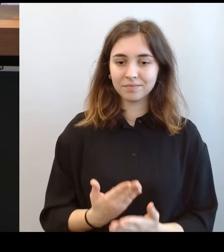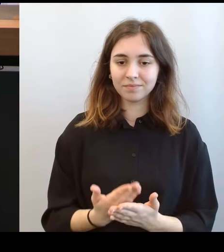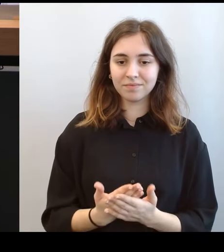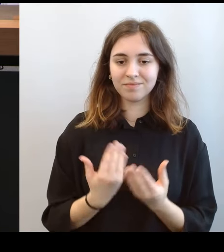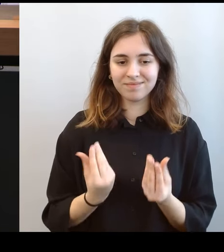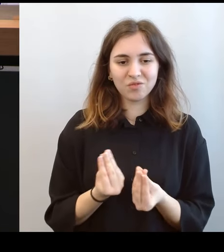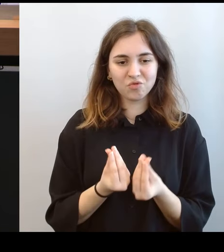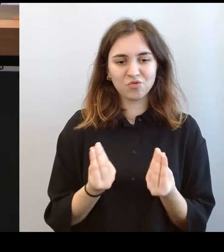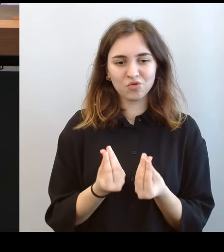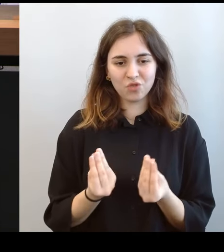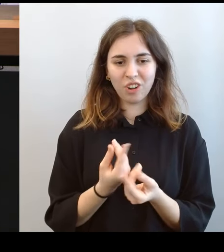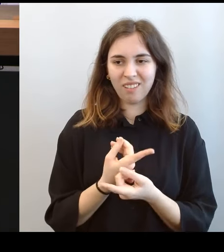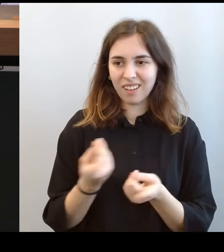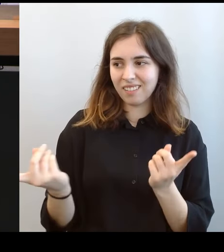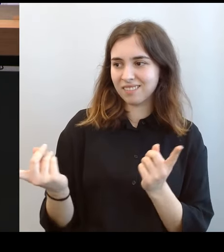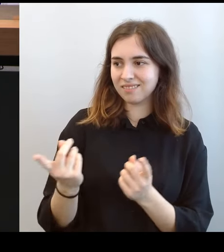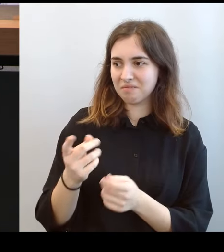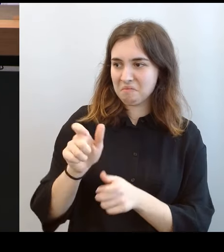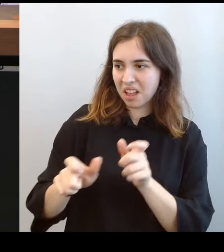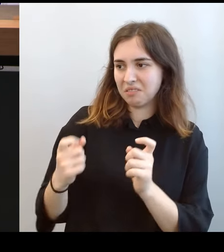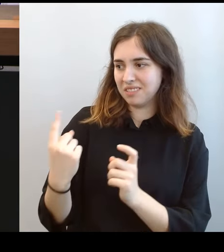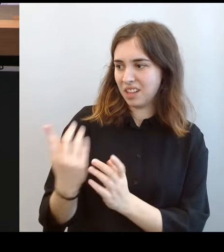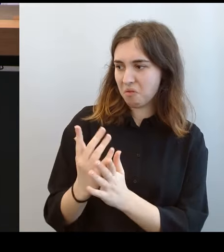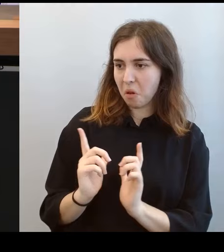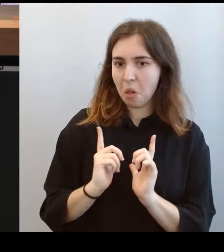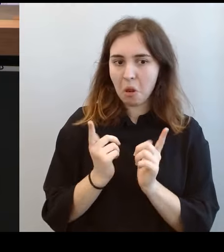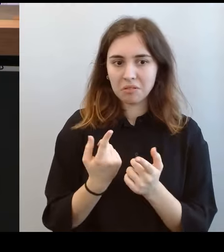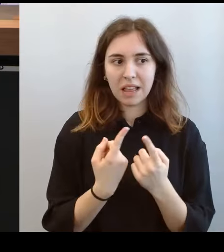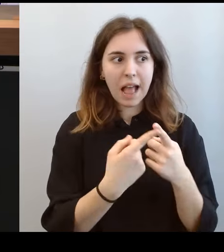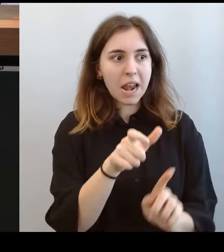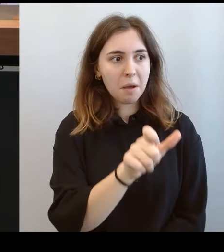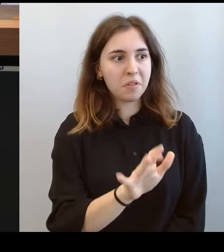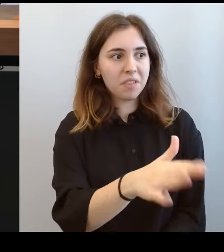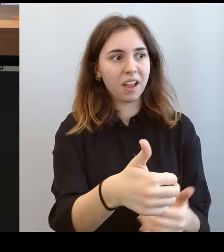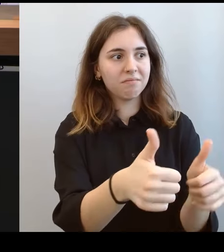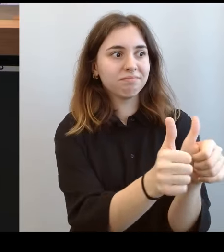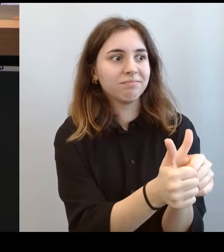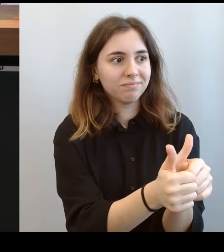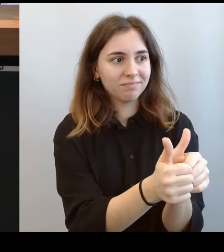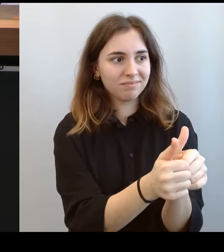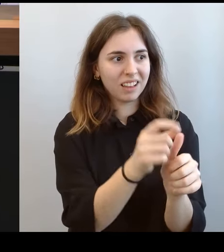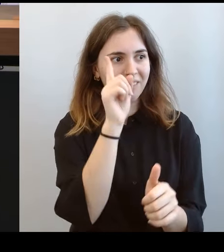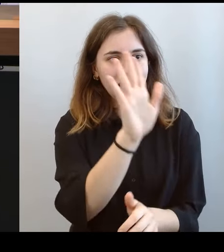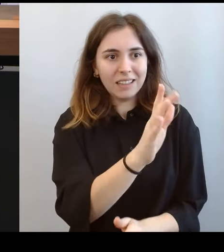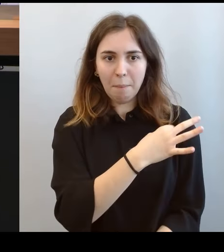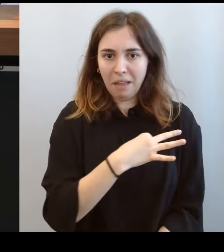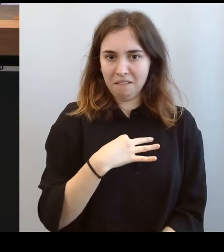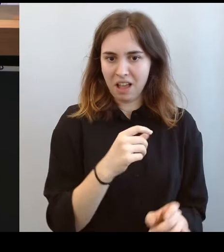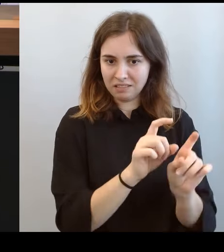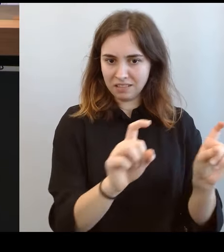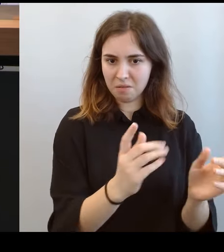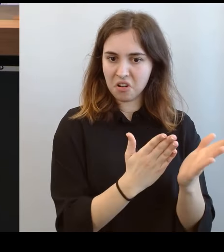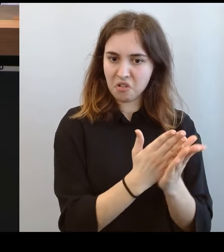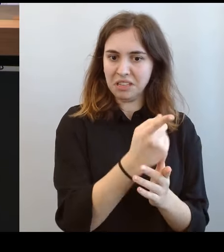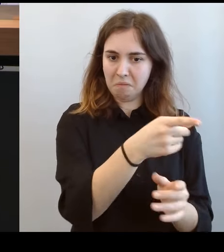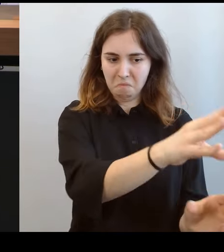das Intimste von Menschen zum Gegenstand unappetitlichster Debatten zu machen. Und manche Zeitungen in diesem Land